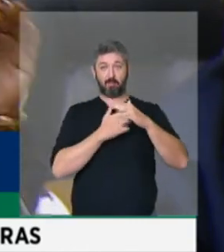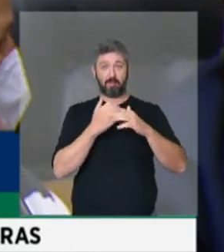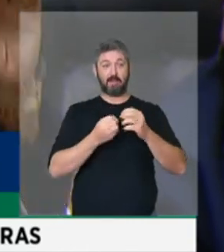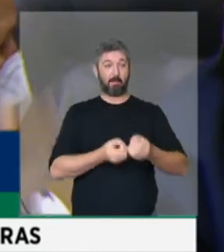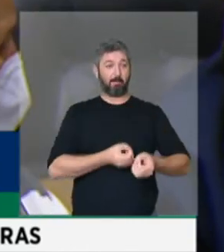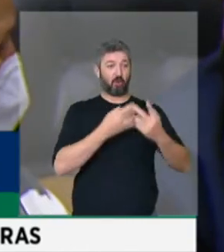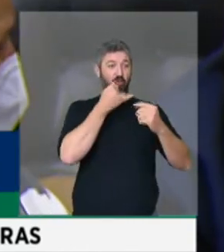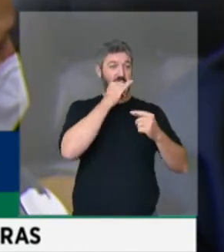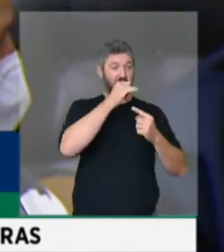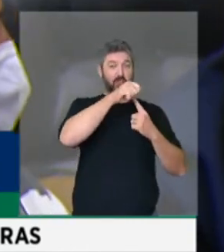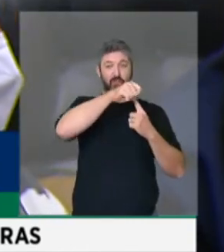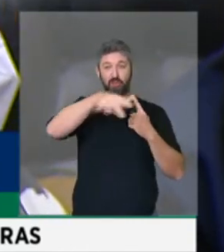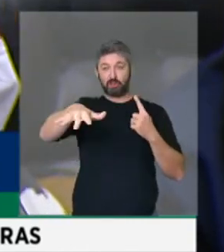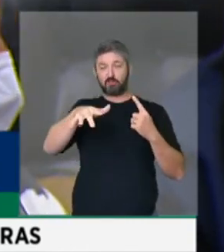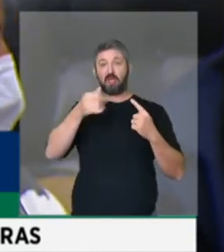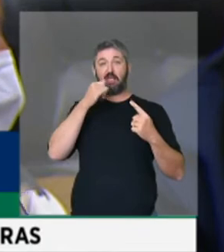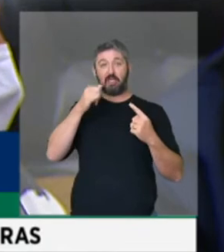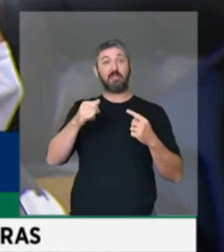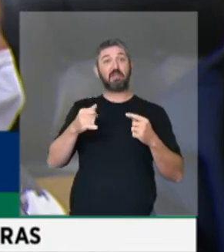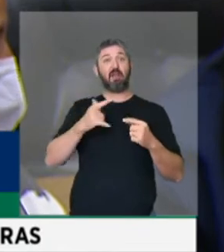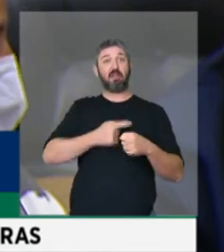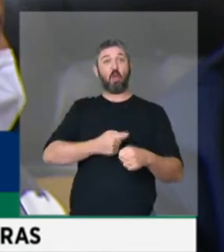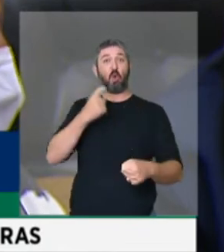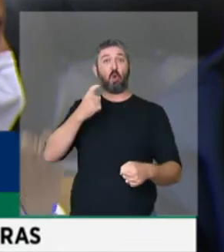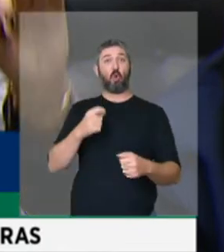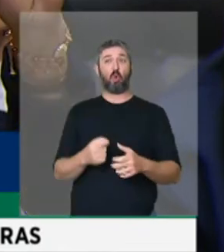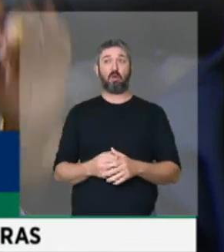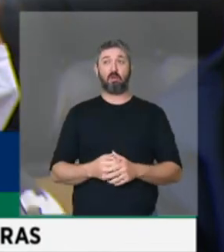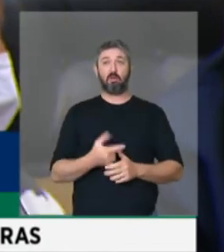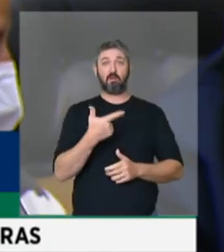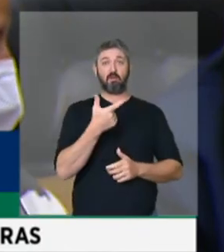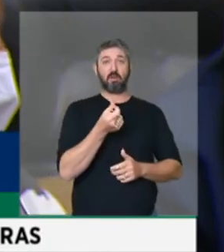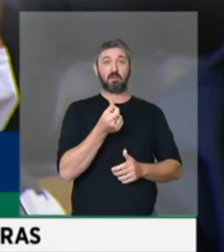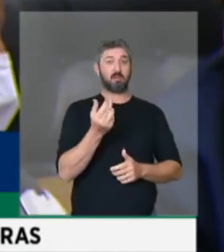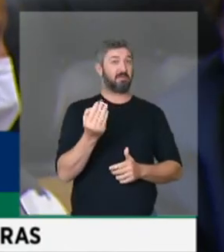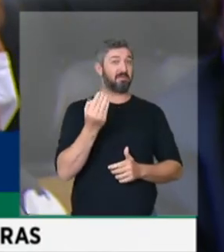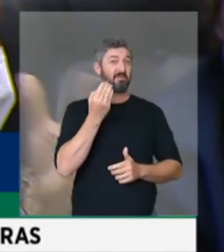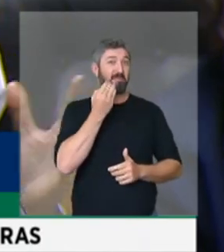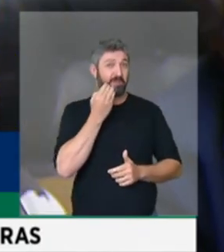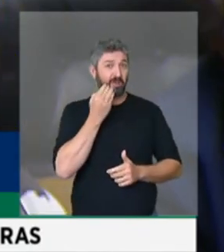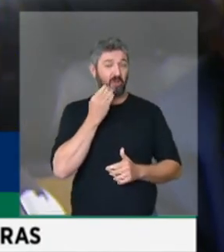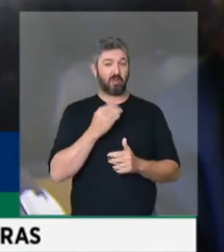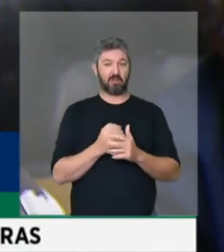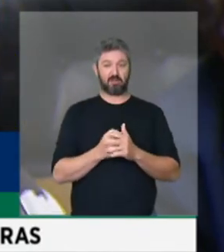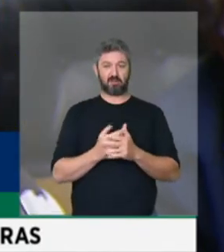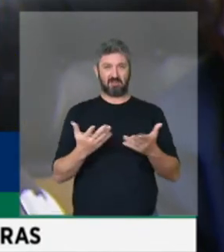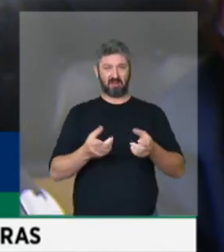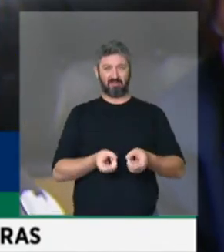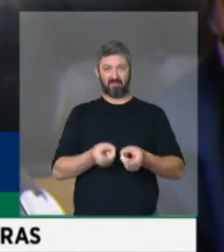ORIENTA O AVANTE? PCDOB. -- [DEP. ALICE PORTUGAL]: SR. PRESIDENTE, É UMA TARDE TRISTE, PORQUE NÓS ESTAMOS QUEBRANDO MAIS UM ELO DA SOBERANIA NACIONAL. A